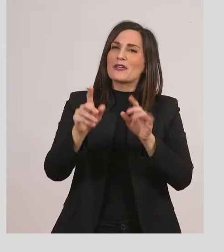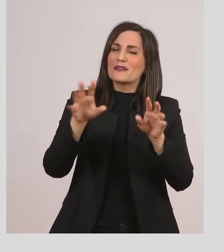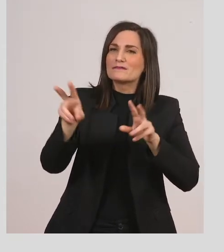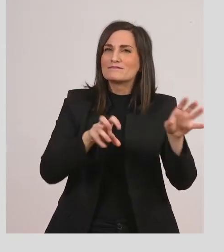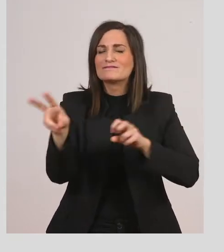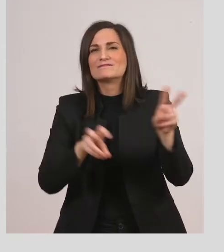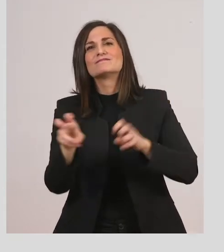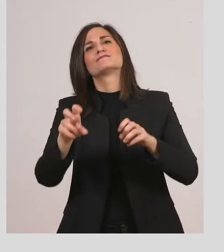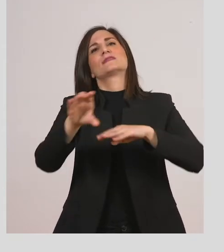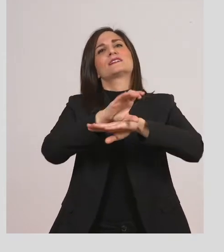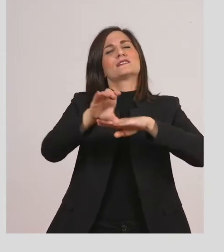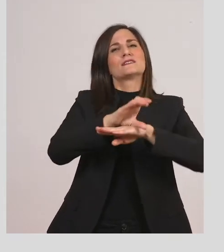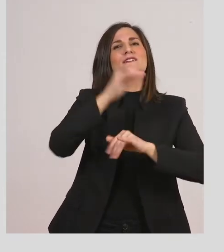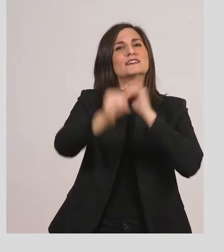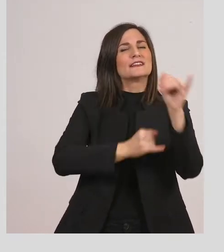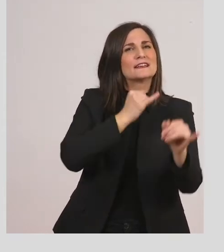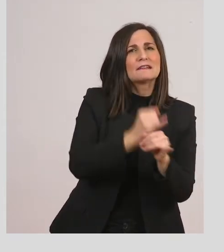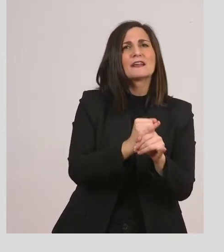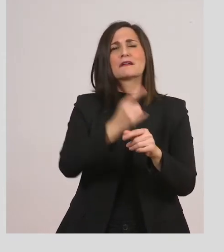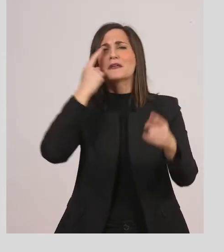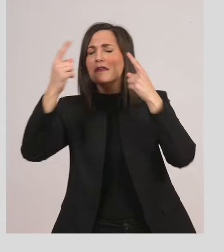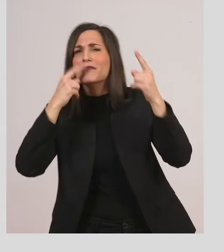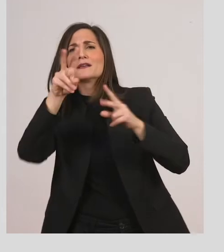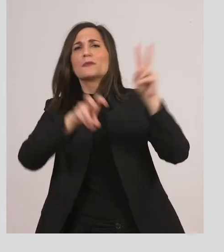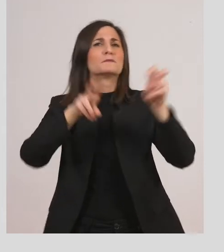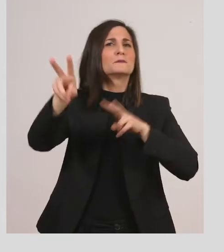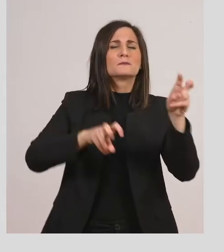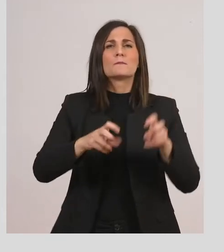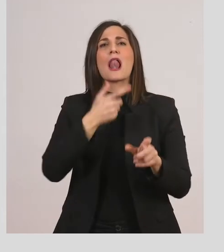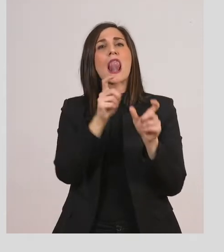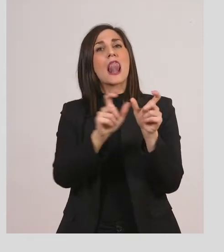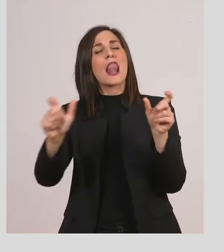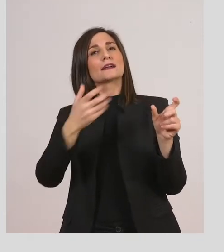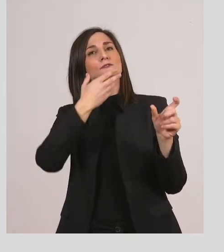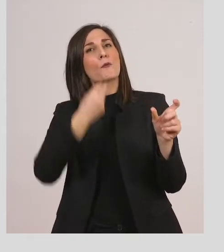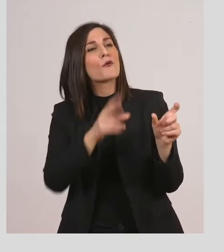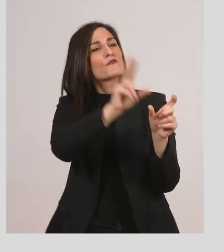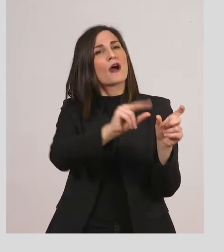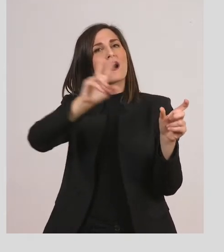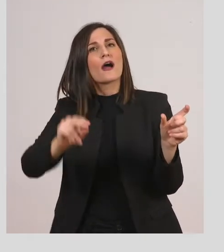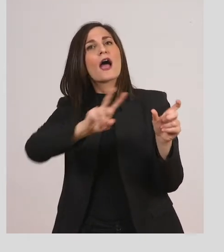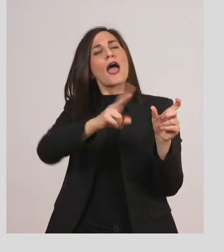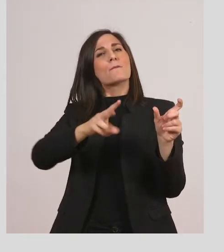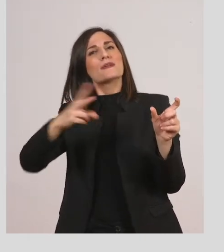Απόψεις από το διαδίκτυο, διάφορες άλλες ιδέες. Χρησιμοποιούμε ωραίες λέξεις, συνώνυμα, επίθετα, επιρρήματα.